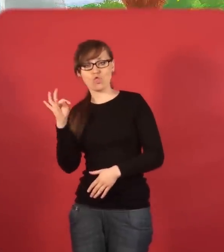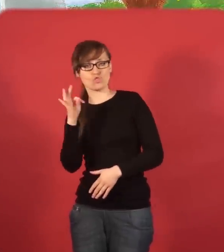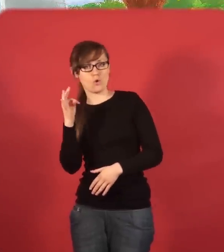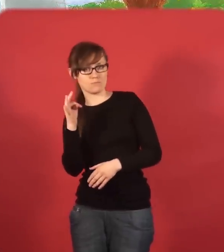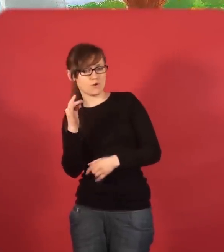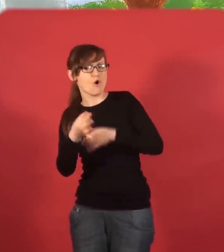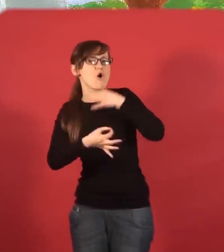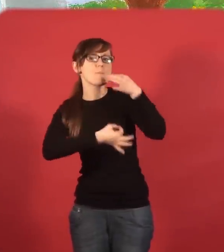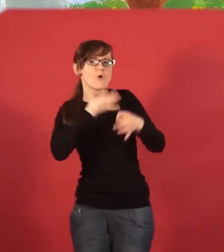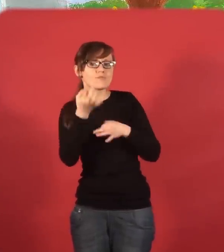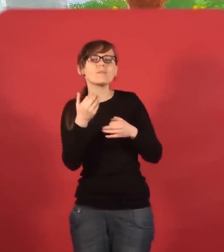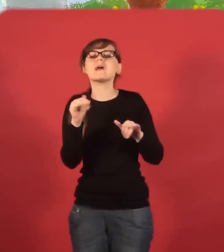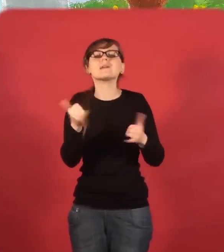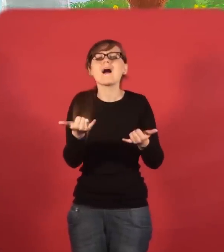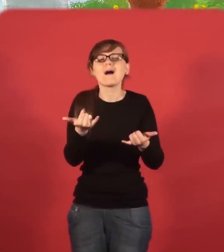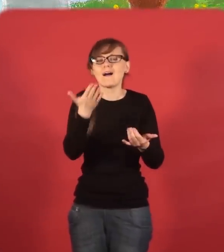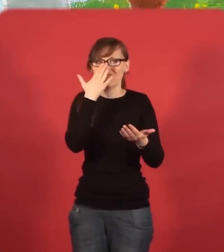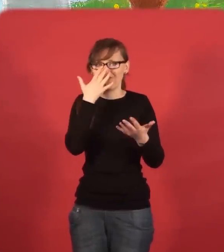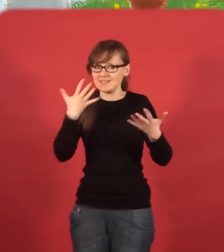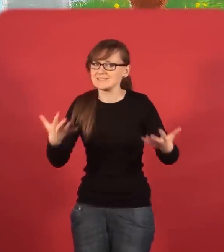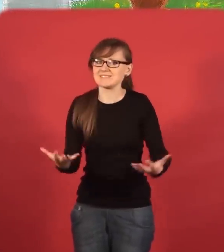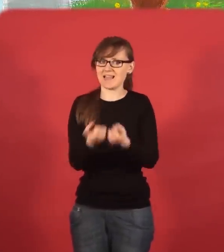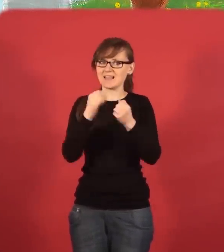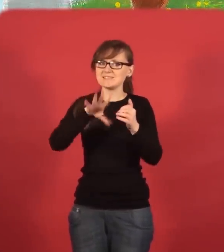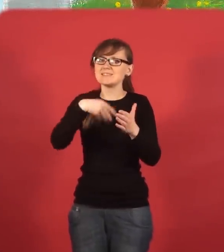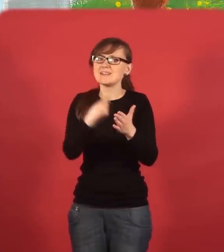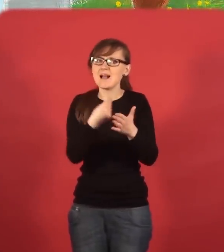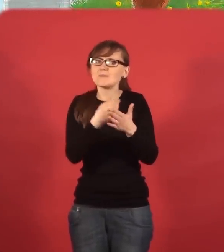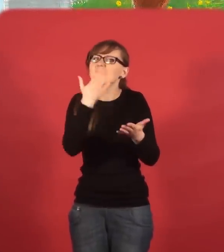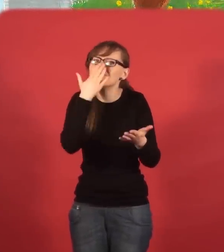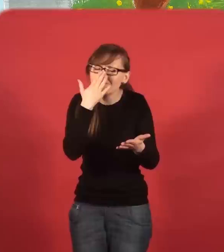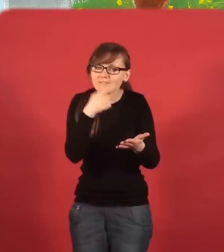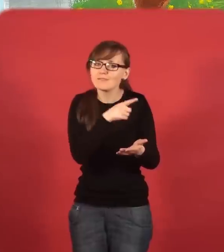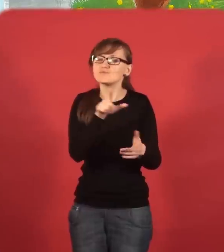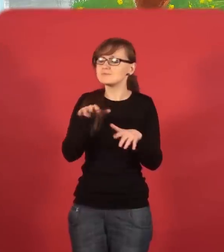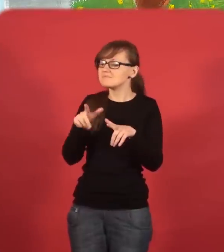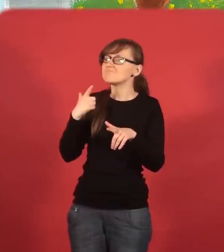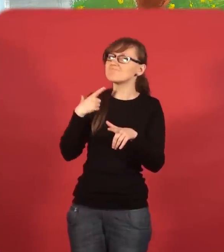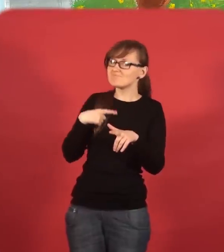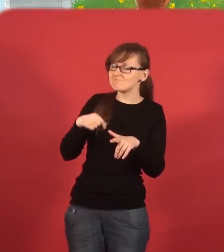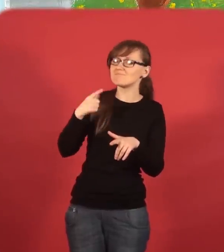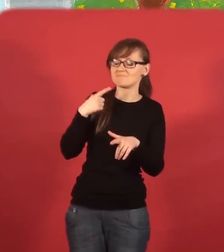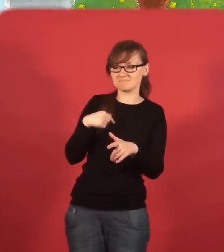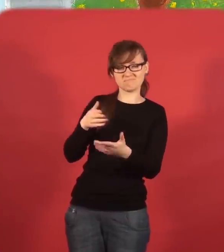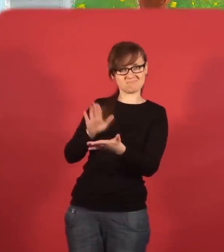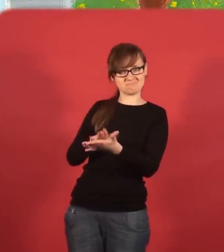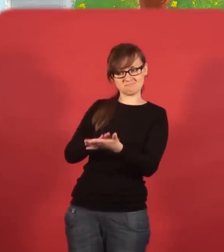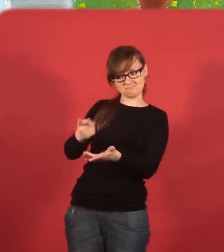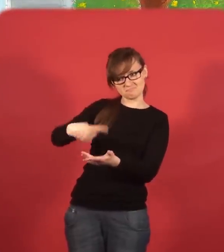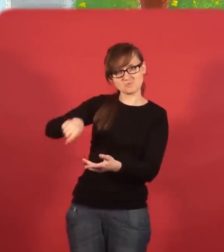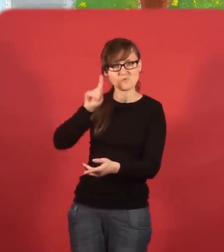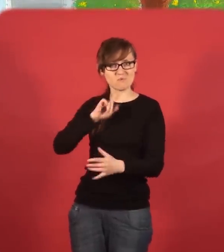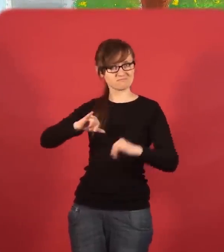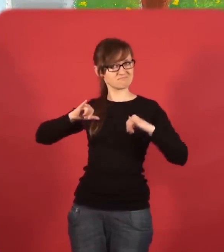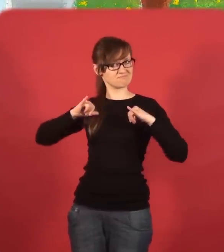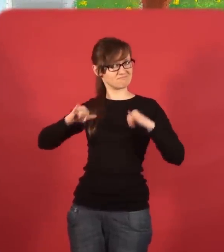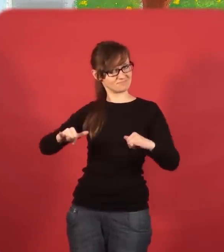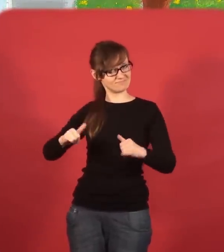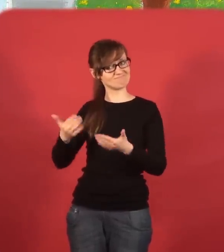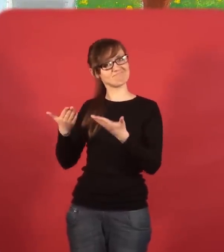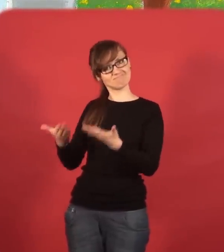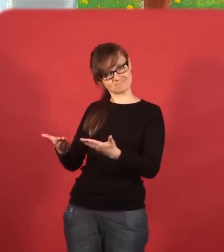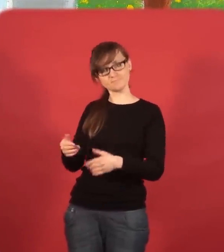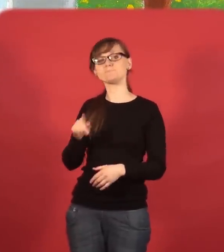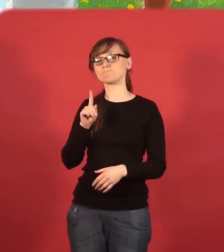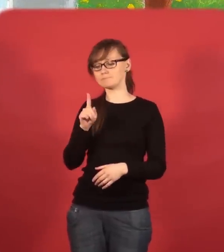W tym momencie Tomek opowiedział o tym jak znaleźli skarb. Było to wielką sensacja w ubogim miasteczku.